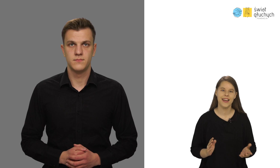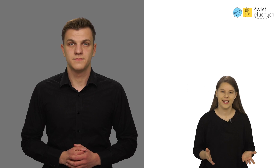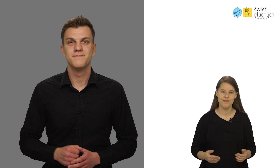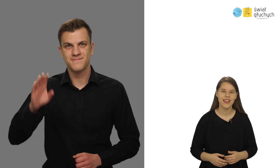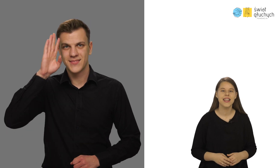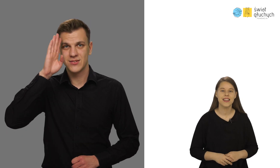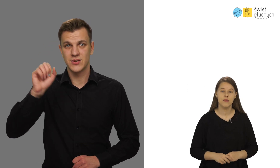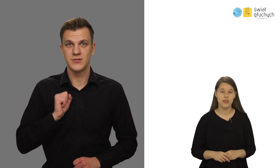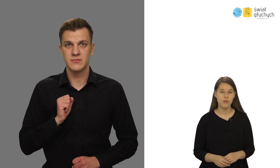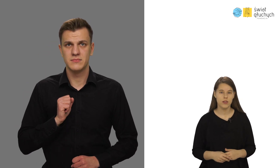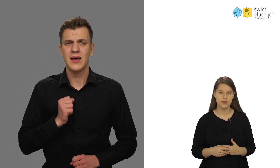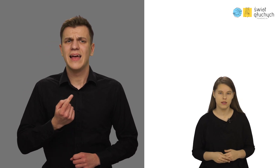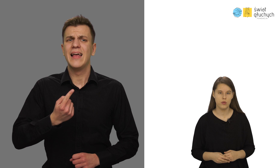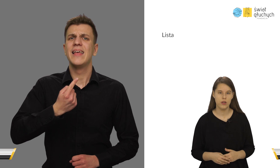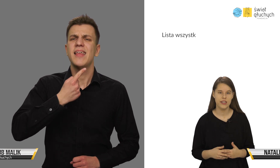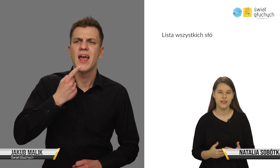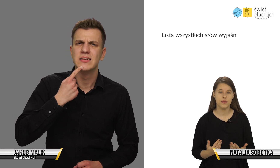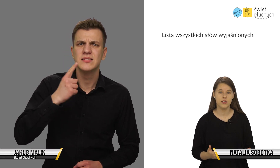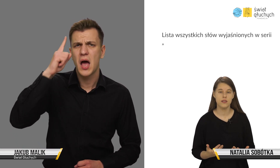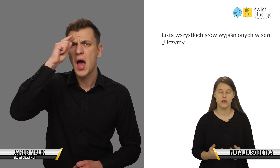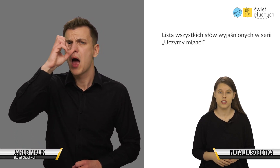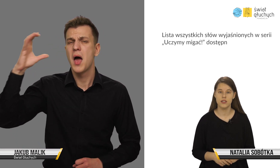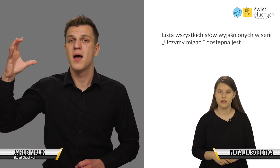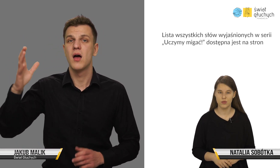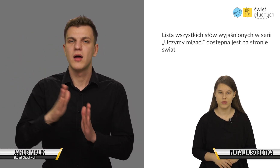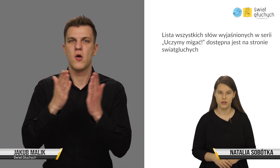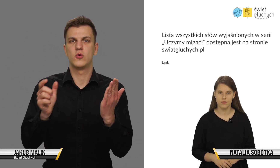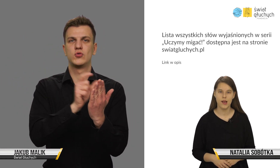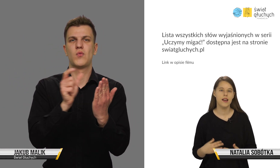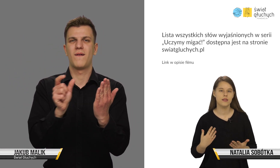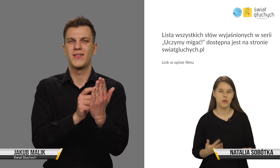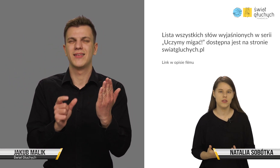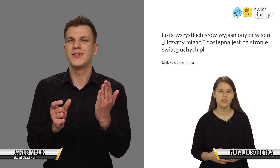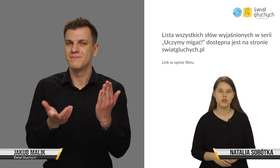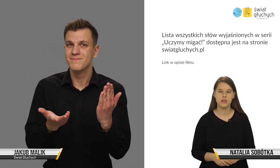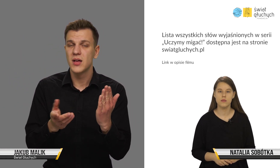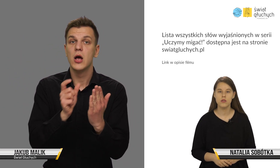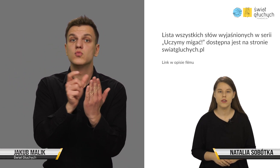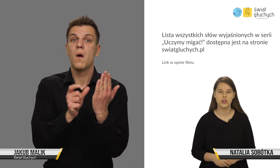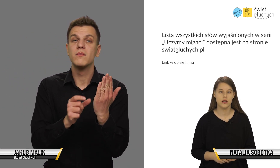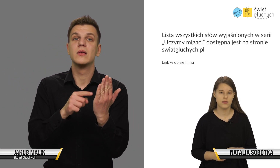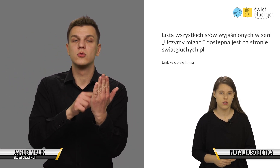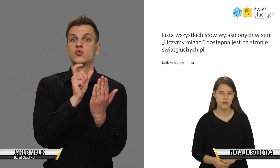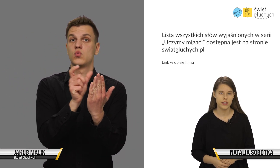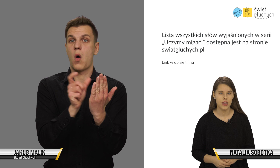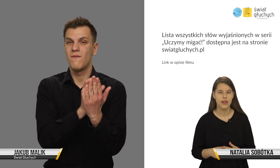Hej! Kiedy myślimy o języku, jednym z naszych skojarzeń jest słownik. Słownik, czyli zbiór wyrażeń językowych